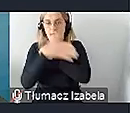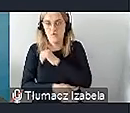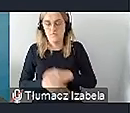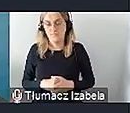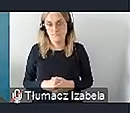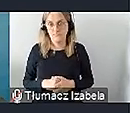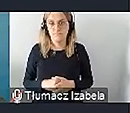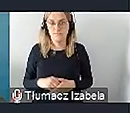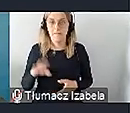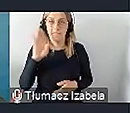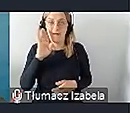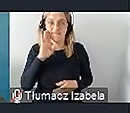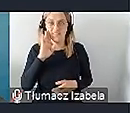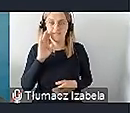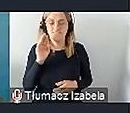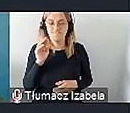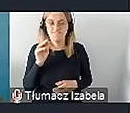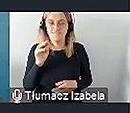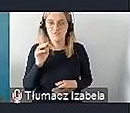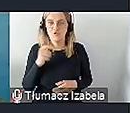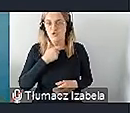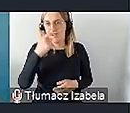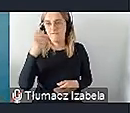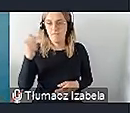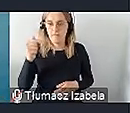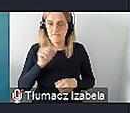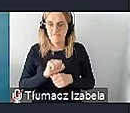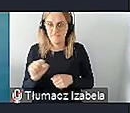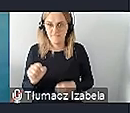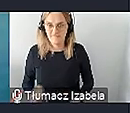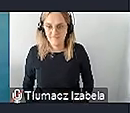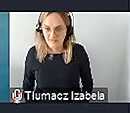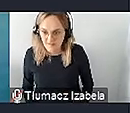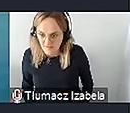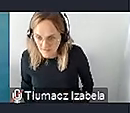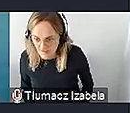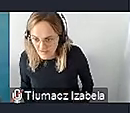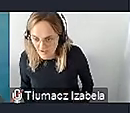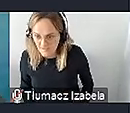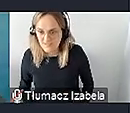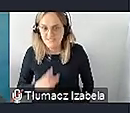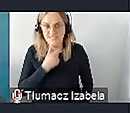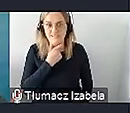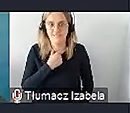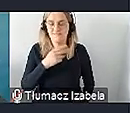I pewnie żyrafa powinna też mieć... [śmiech] Komentarz od pani Anny, że za krótka szyja i wygląda jak koń.